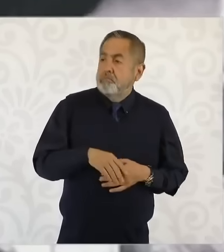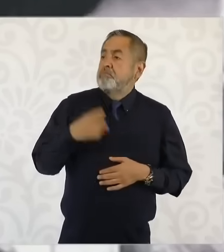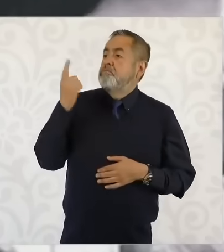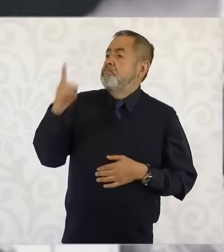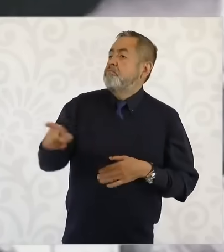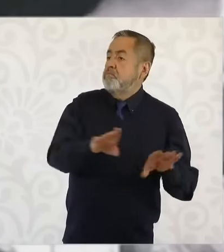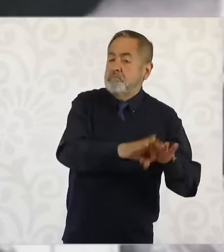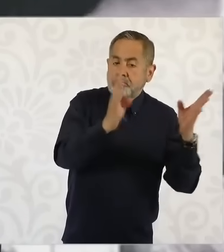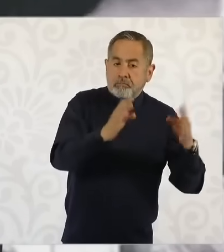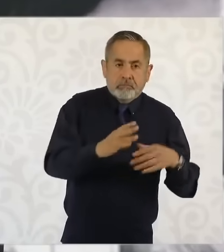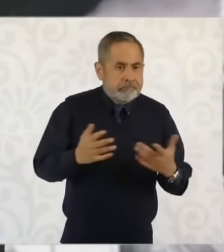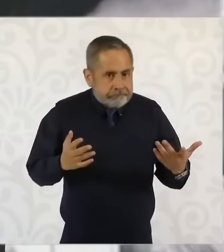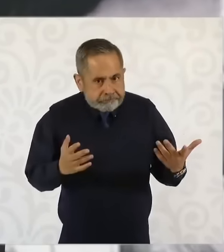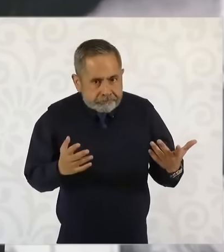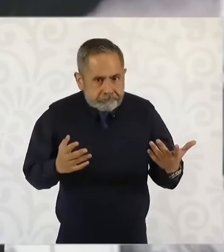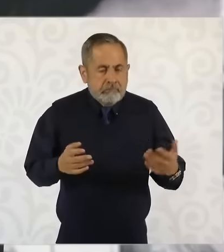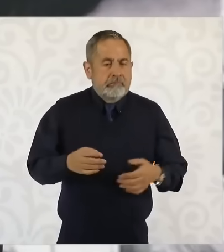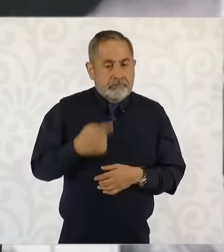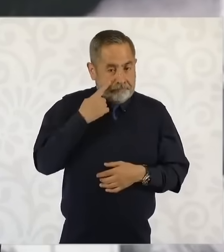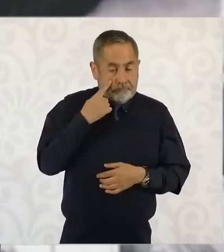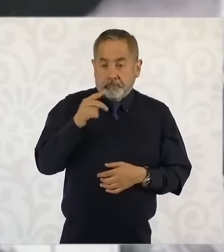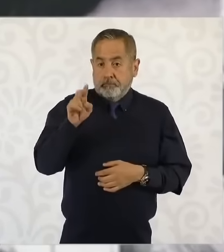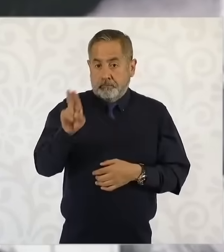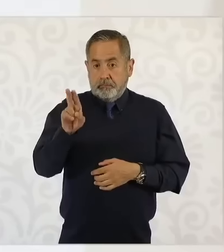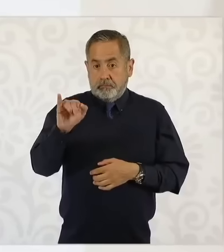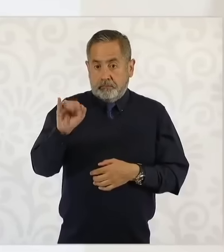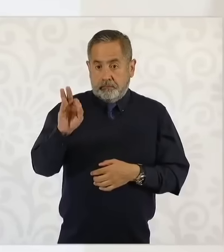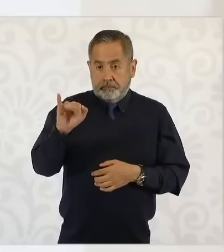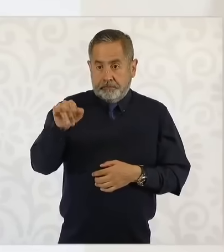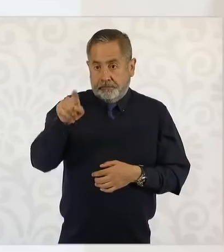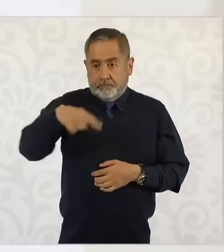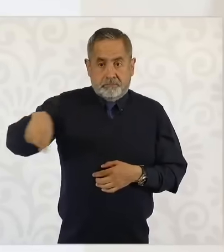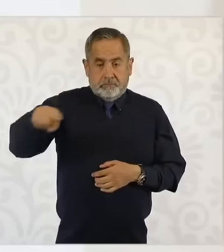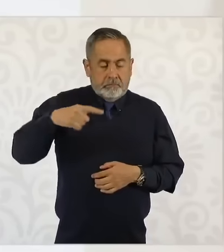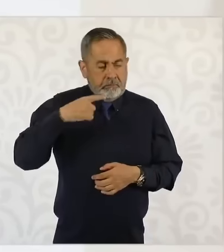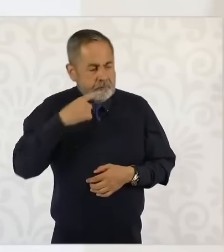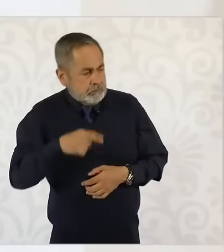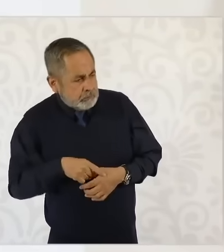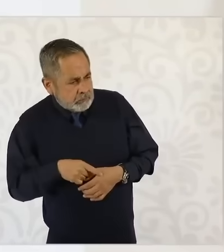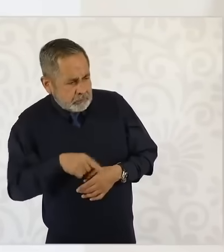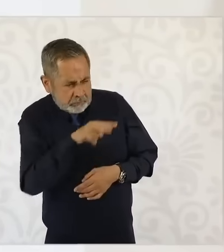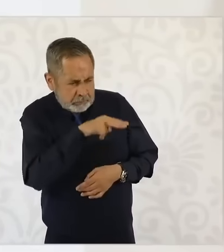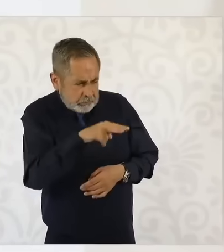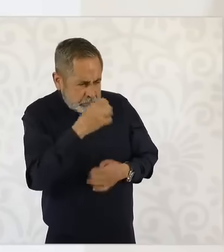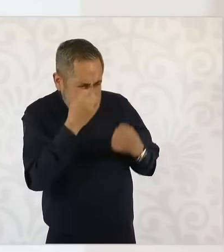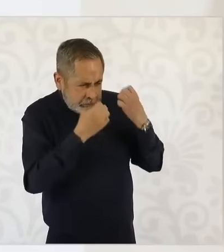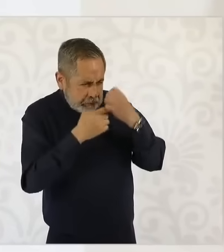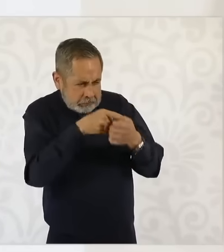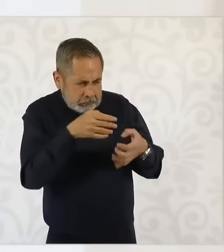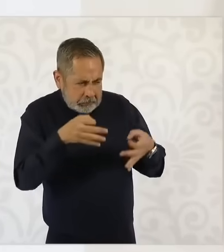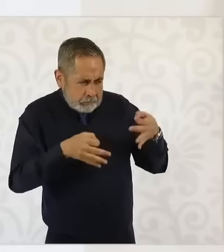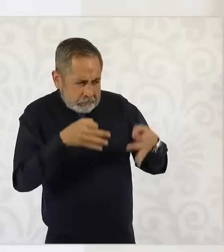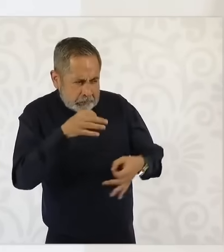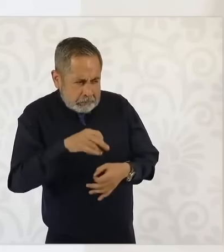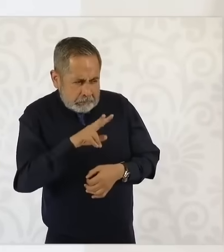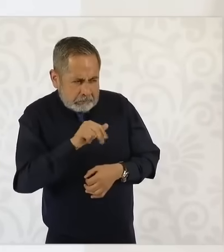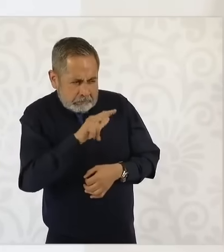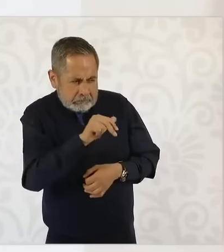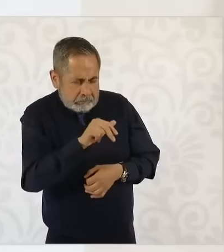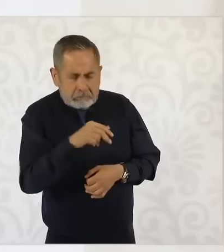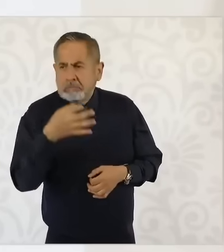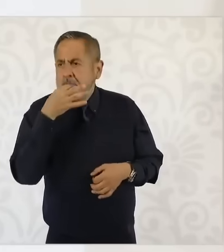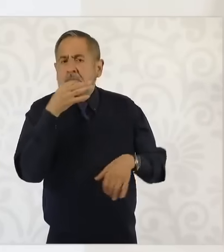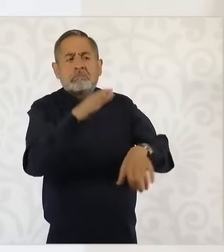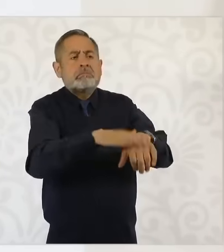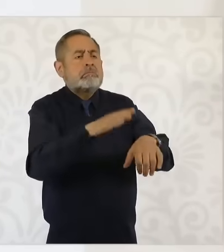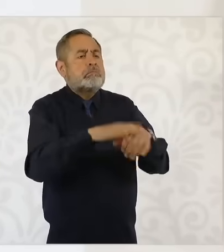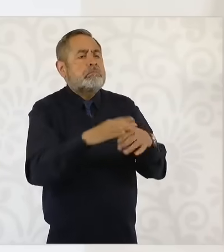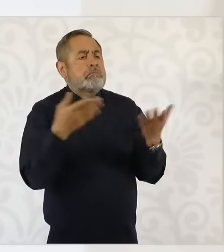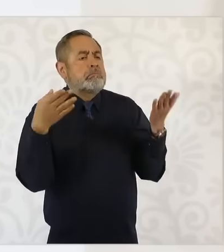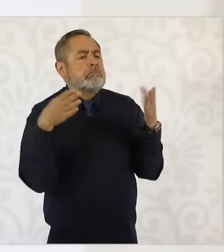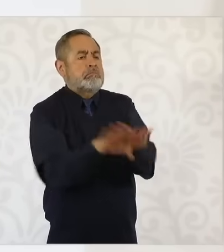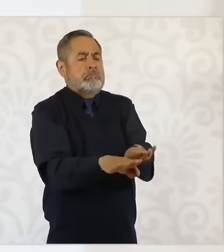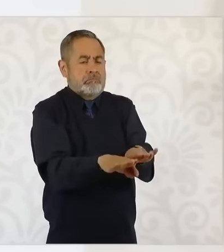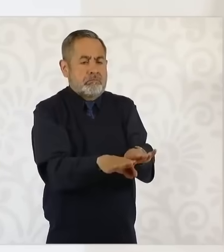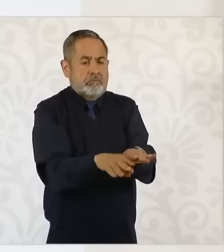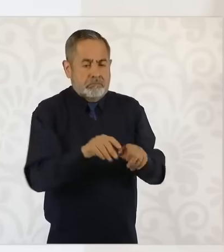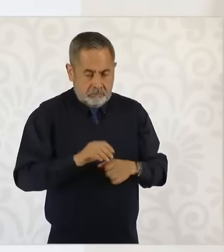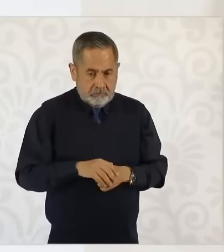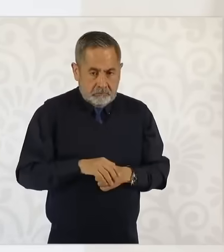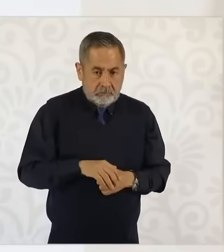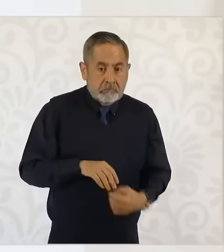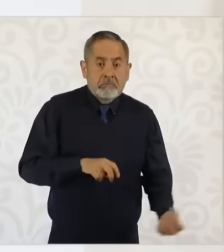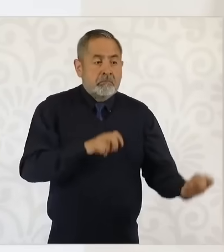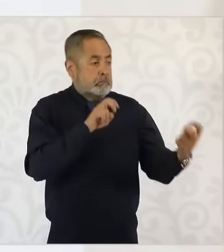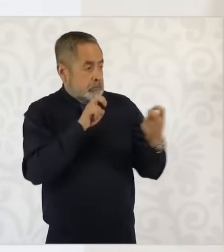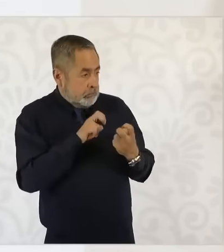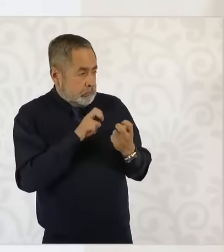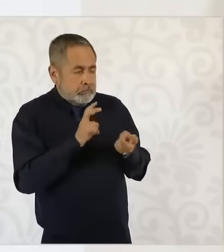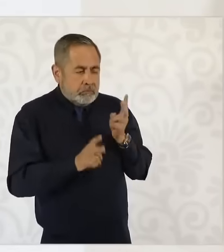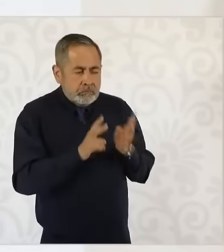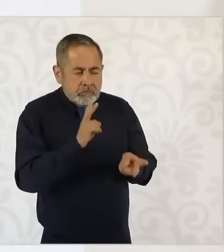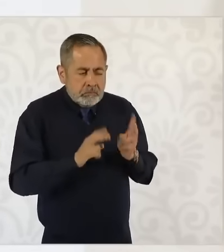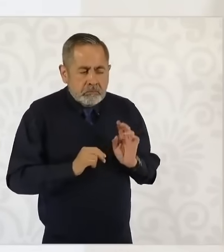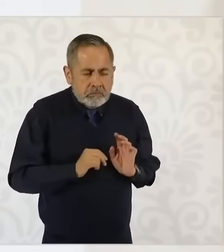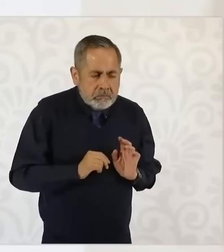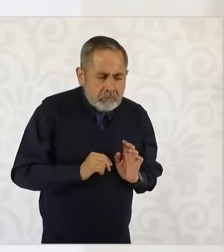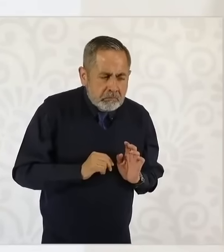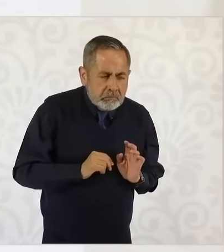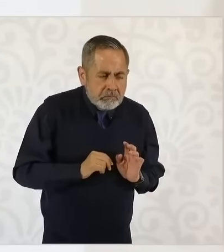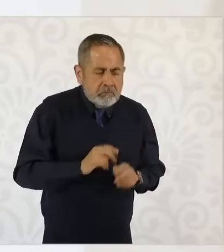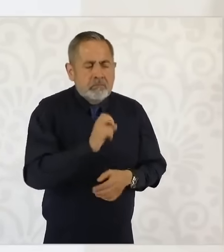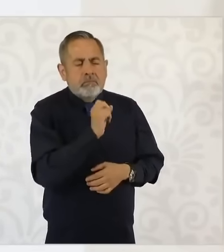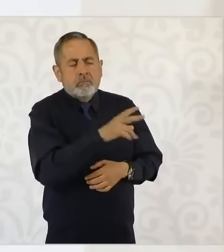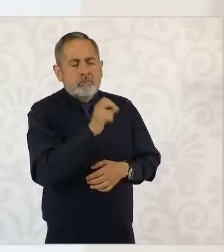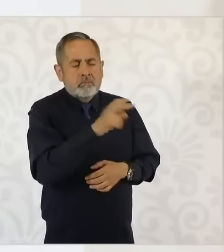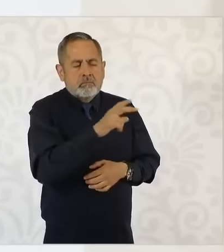bloqueadas eh que finalmente es eliminada de la propia lista es una cantidad mucho menor que